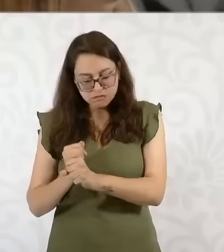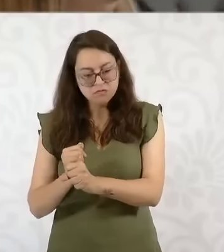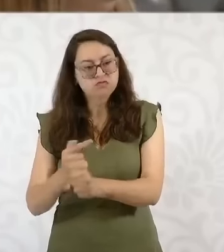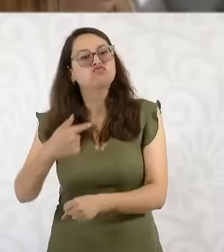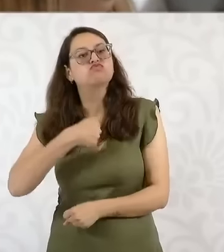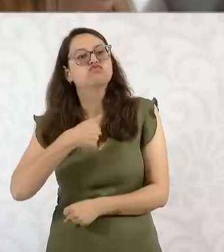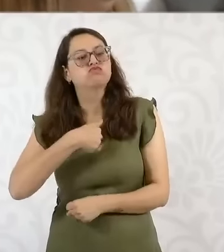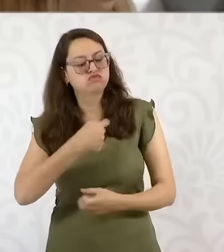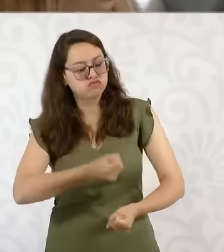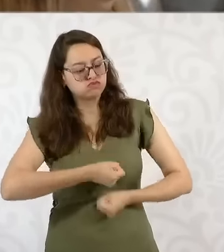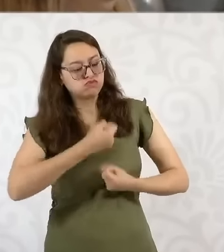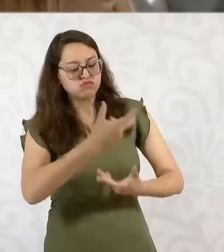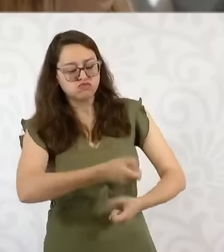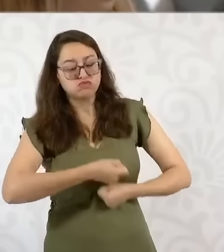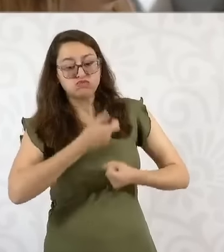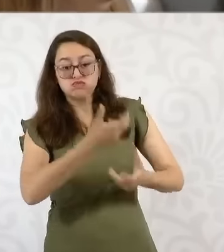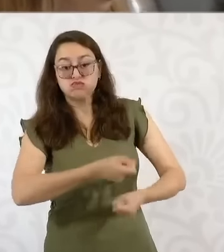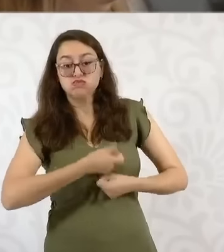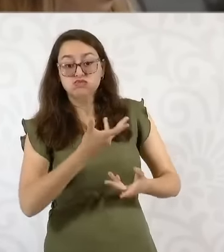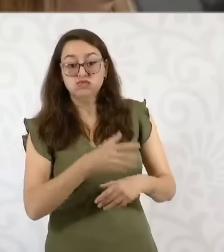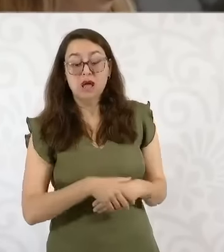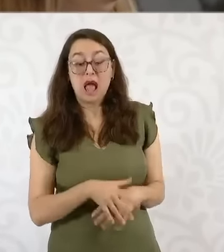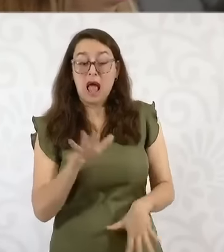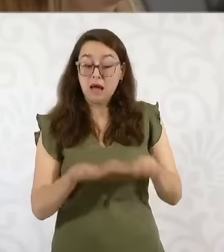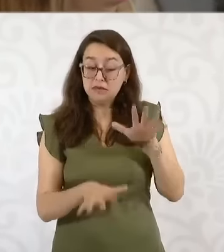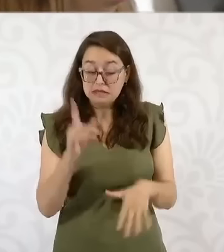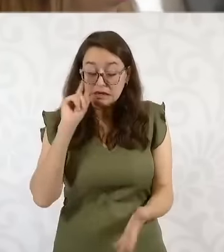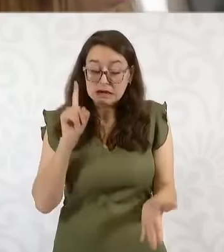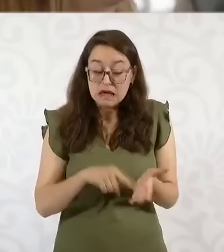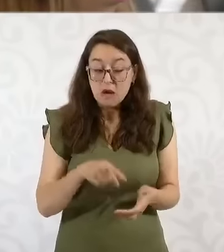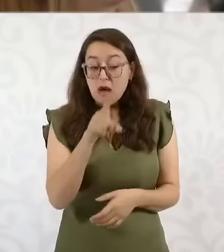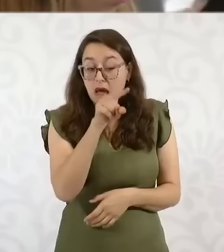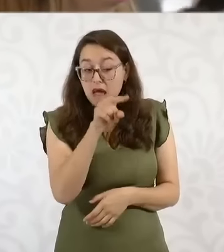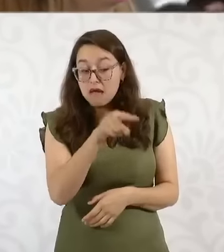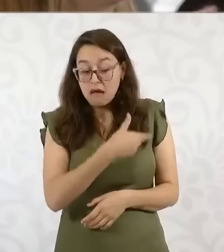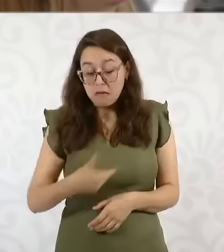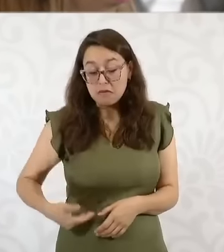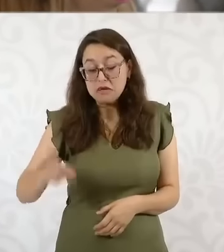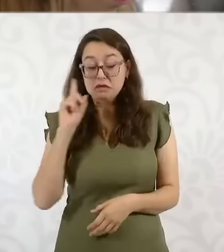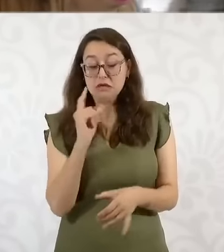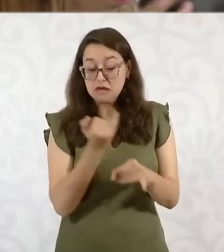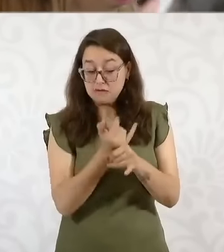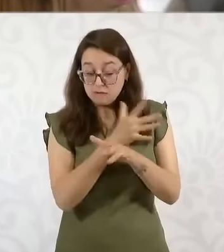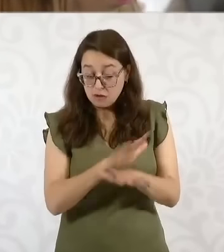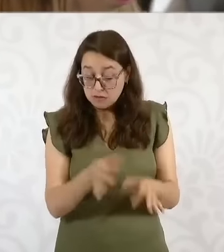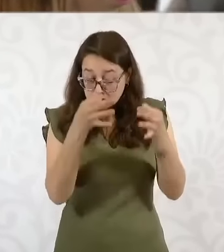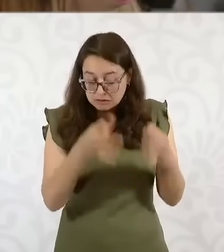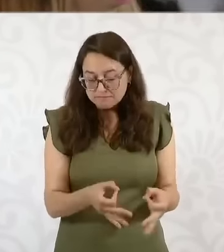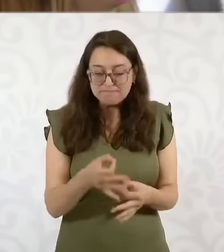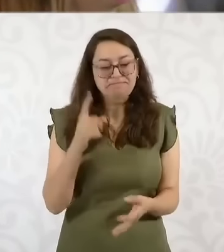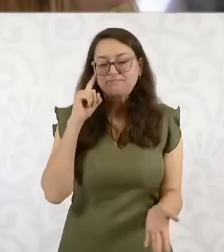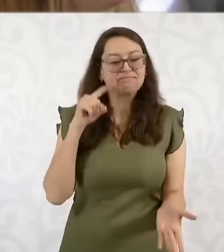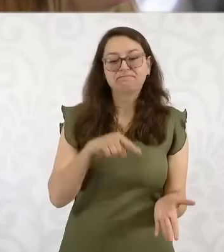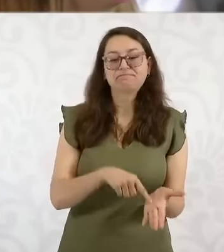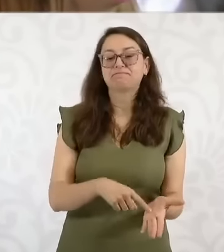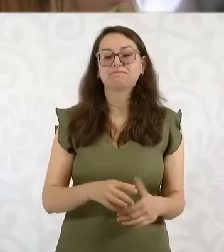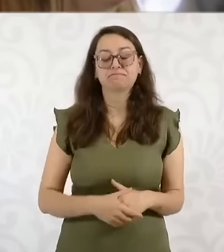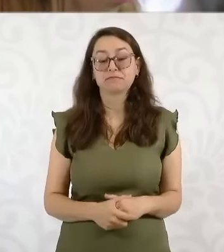eh, porque tal Tal vez la están mal informando. Realmente quisiera decirle qué es lo que realmente